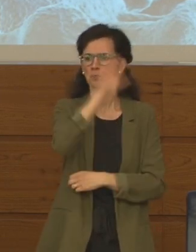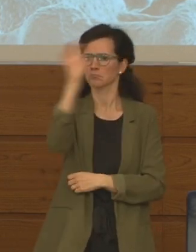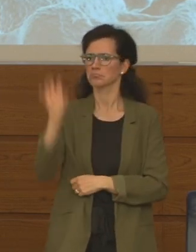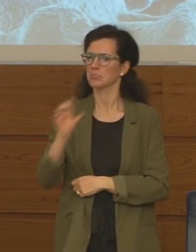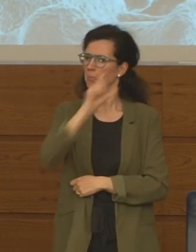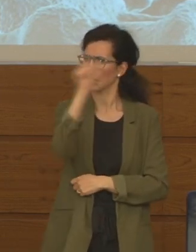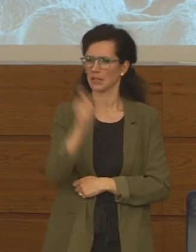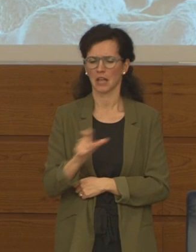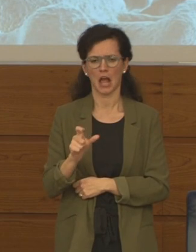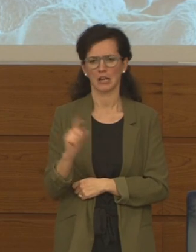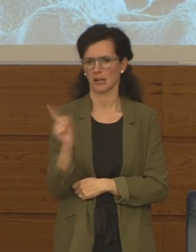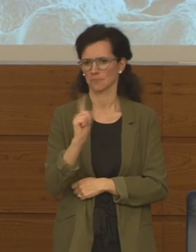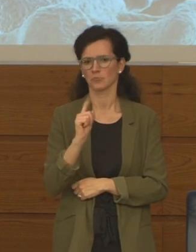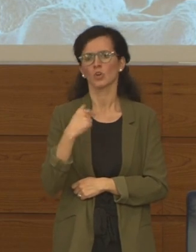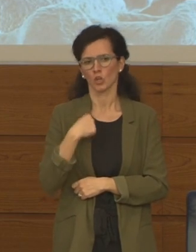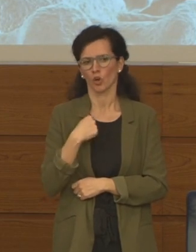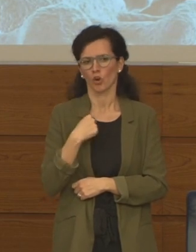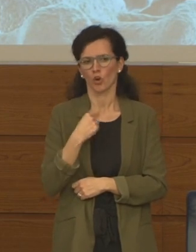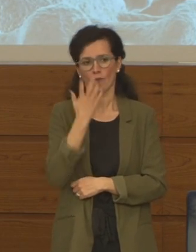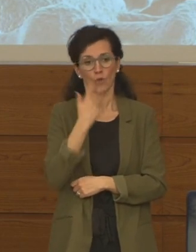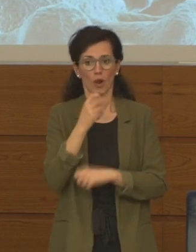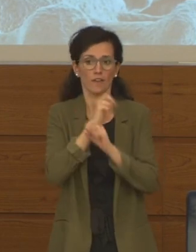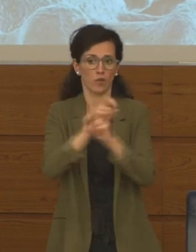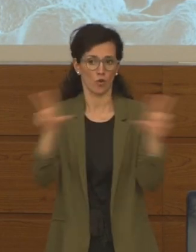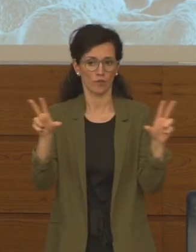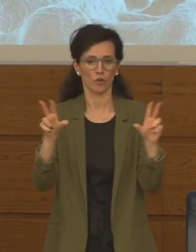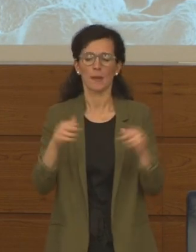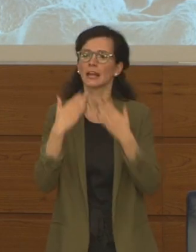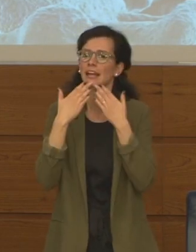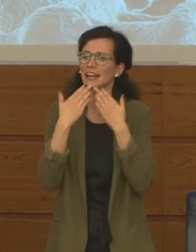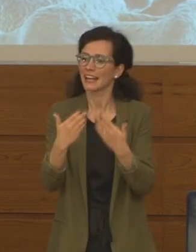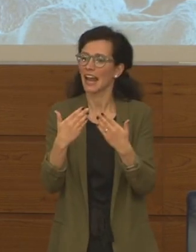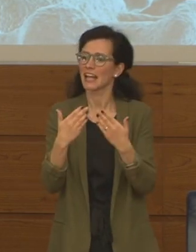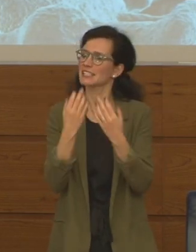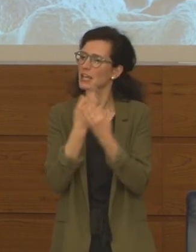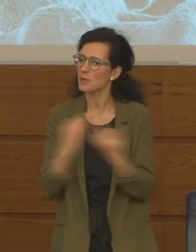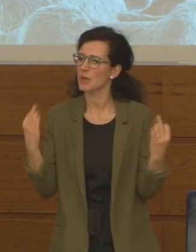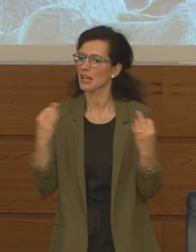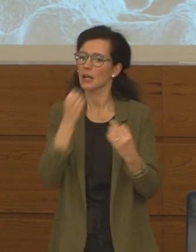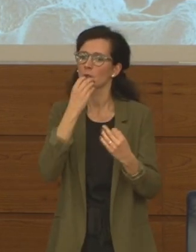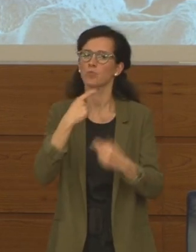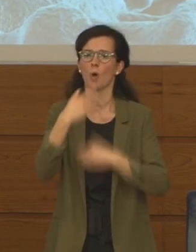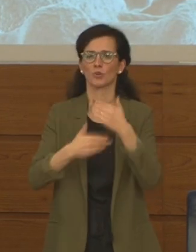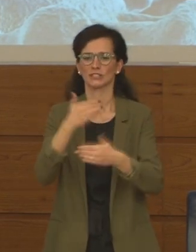questo ci tenevo a dirlo a tutti quanti. Grazie, buon proseguimento.